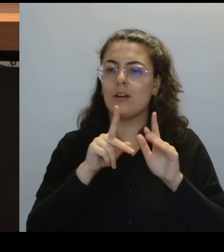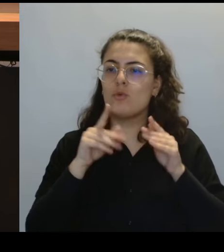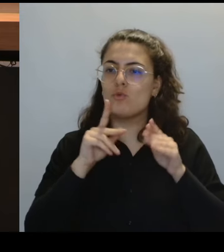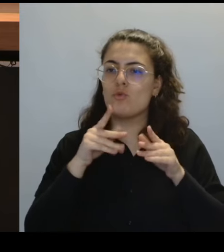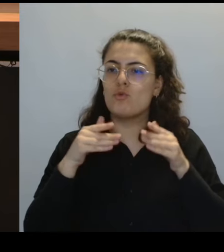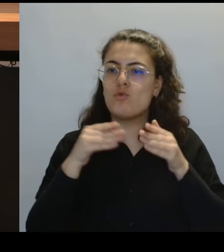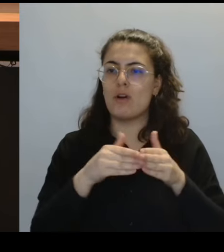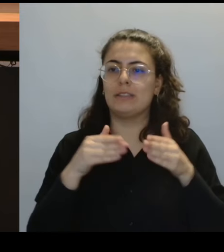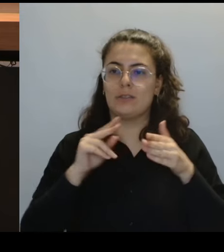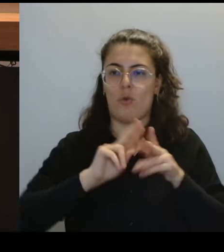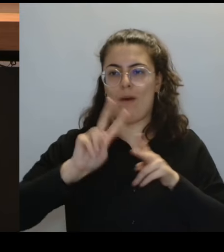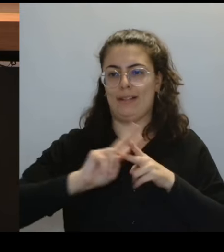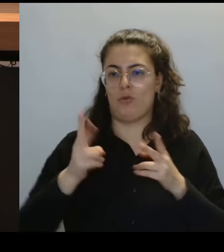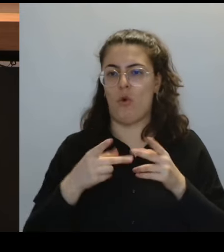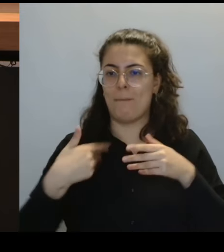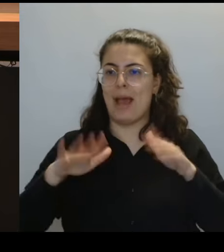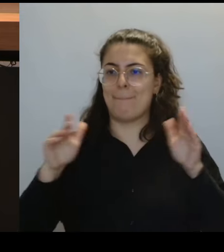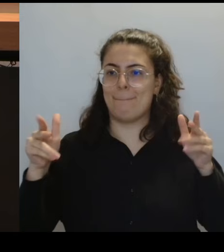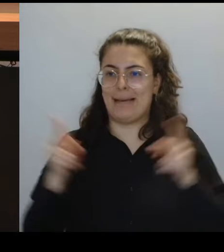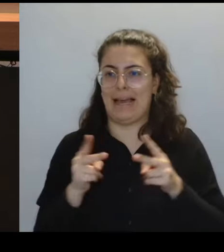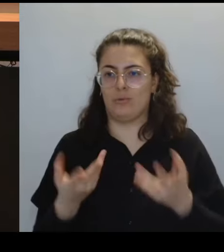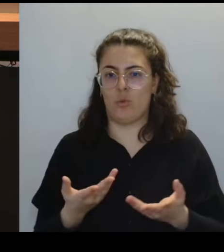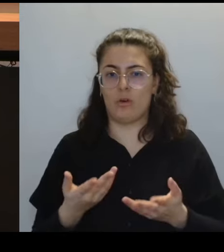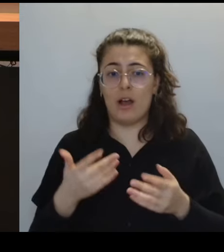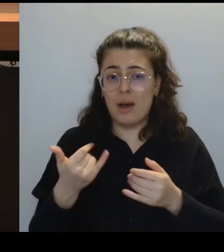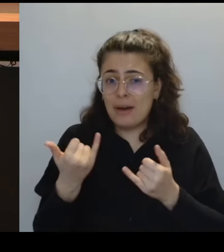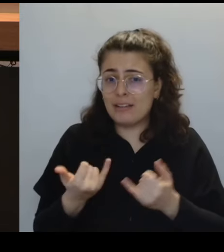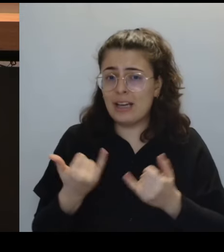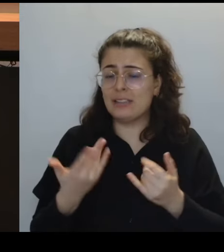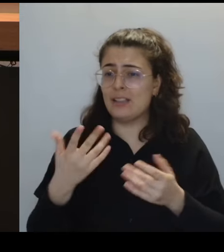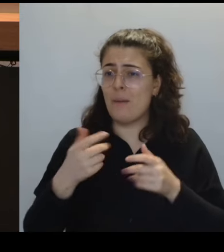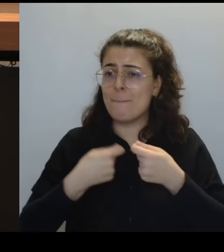doch gerade etliche Verschärfungen beschlossen hat, wie das sogenannte